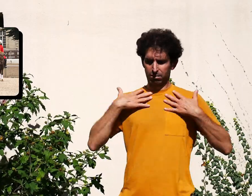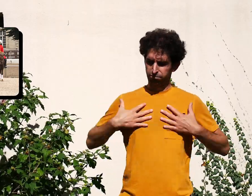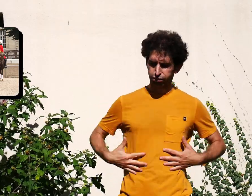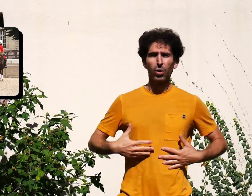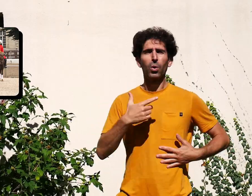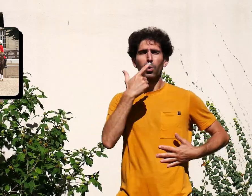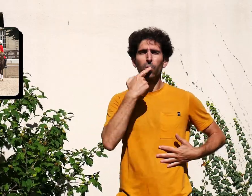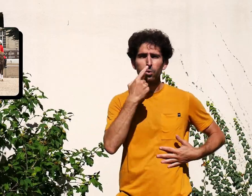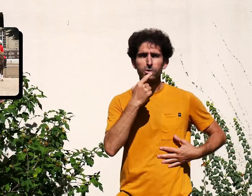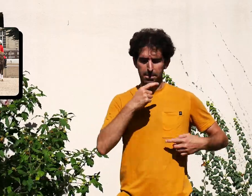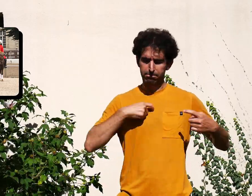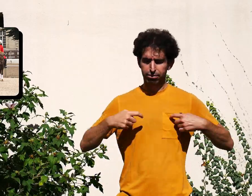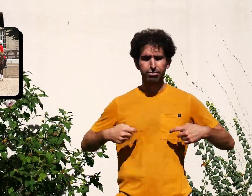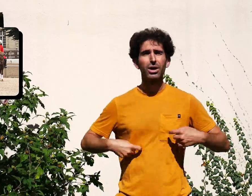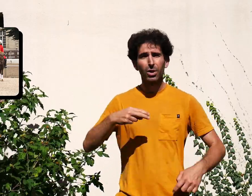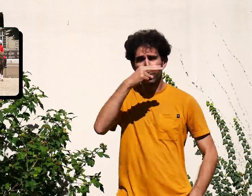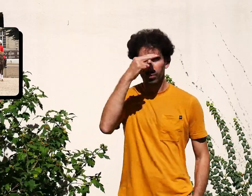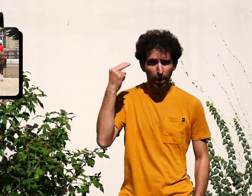portaient un costume rouge et noir.